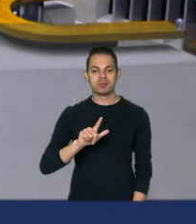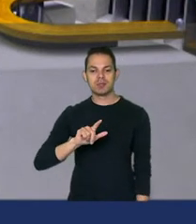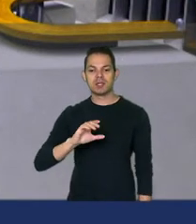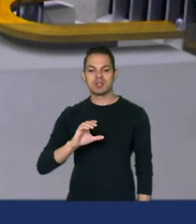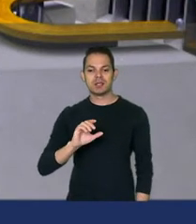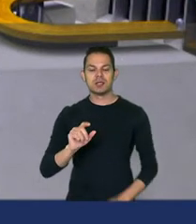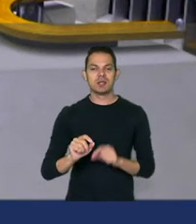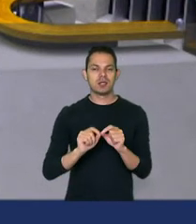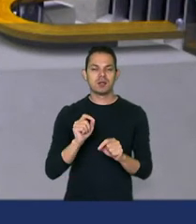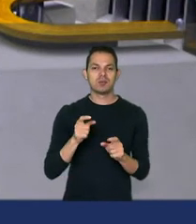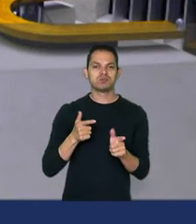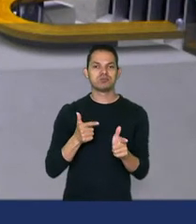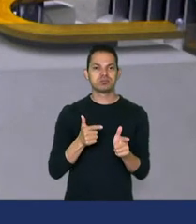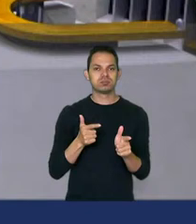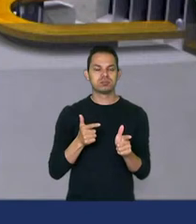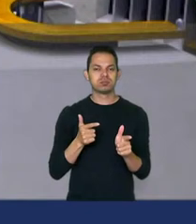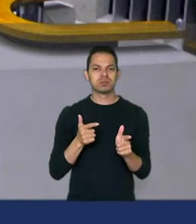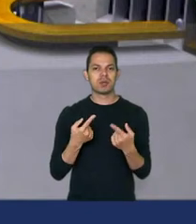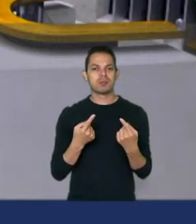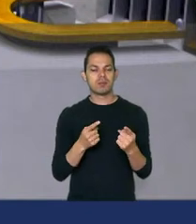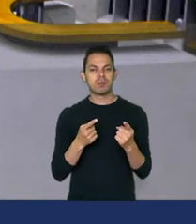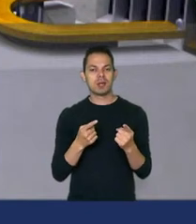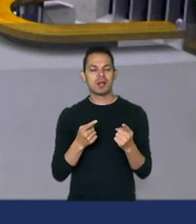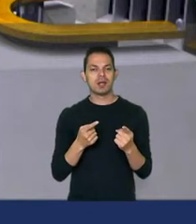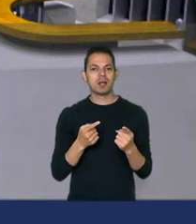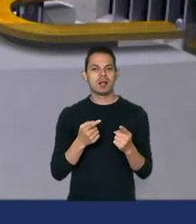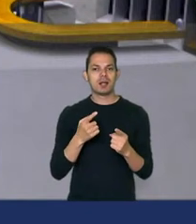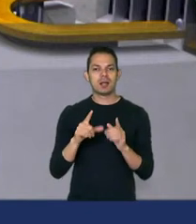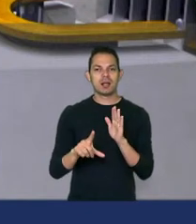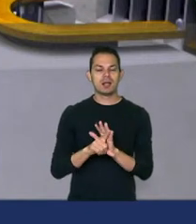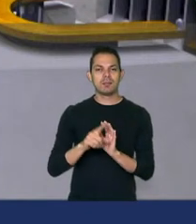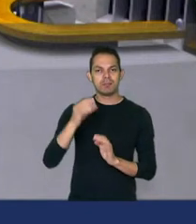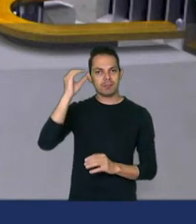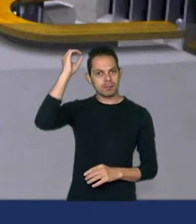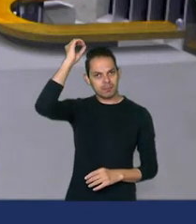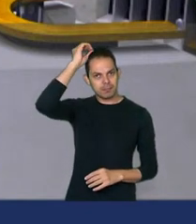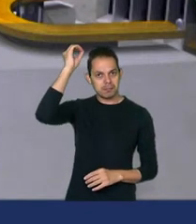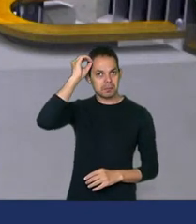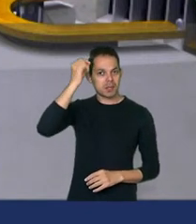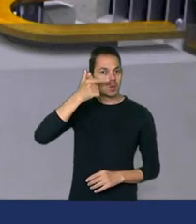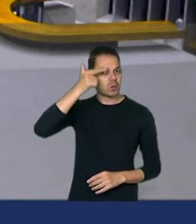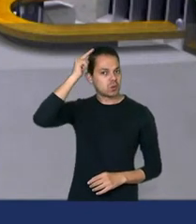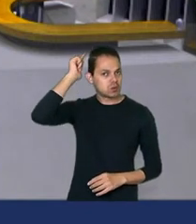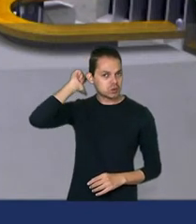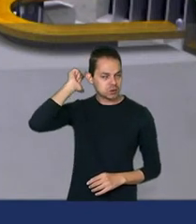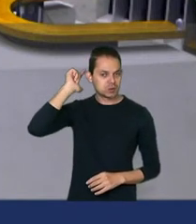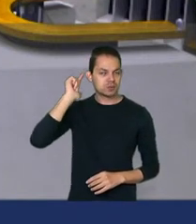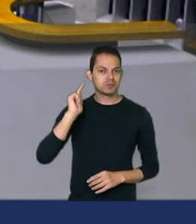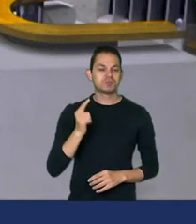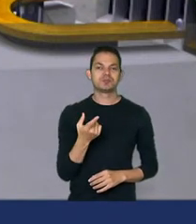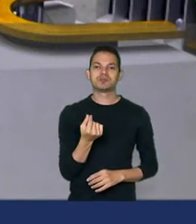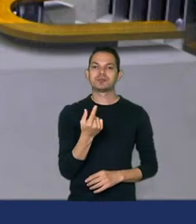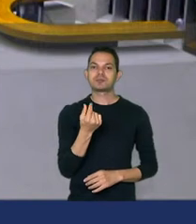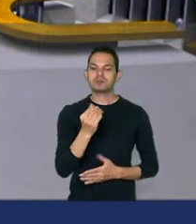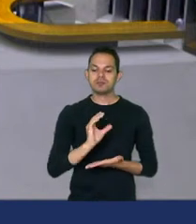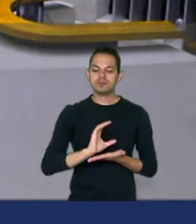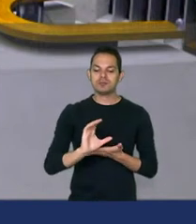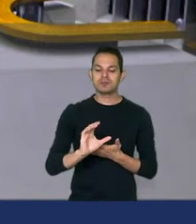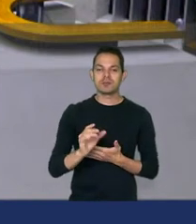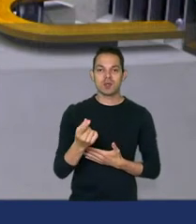PROJETO DE LEI COMPLEMENTAR, APELIDO ADO DE LEI PAULO GUSTAVO QUE DIRECIONA UM SUPERAVIT FINANCEIRO DO FUNDO